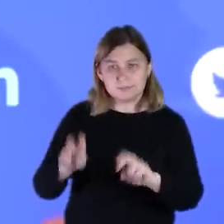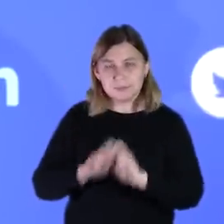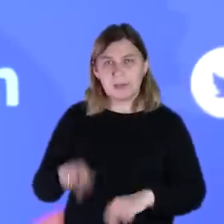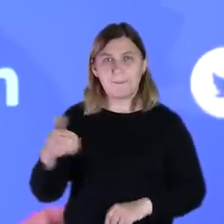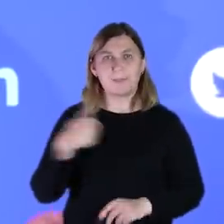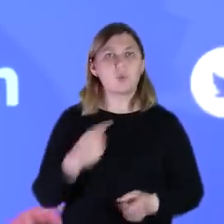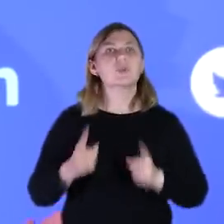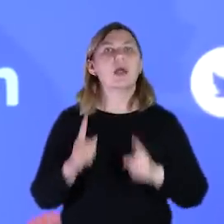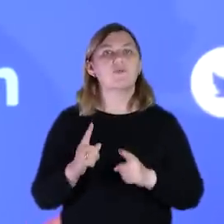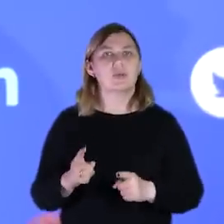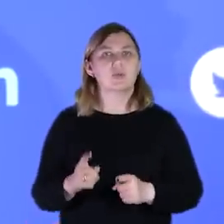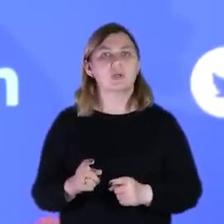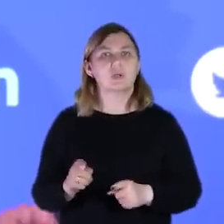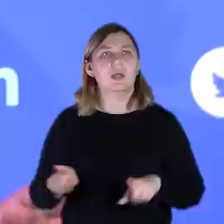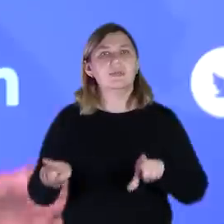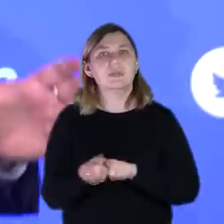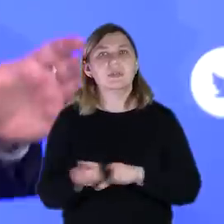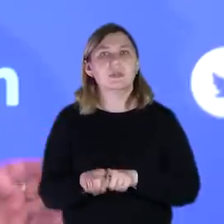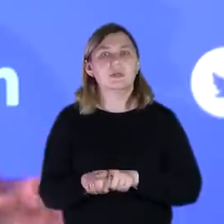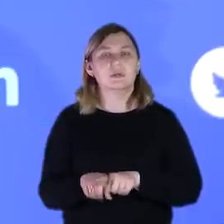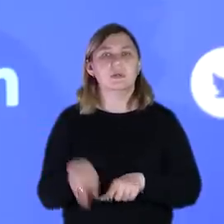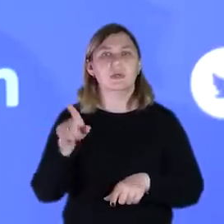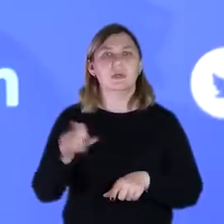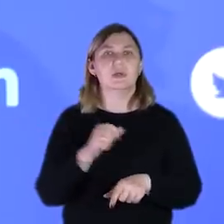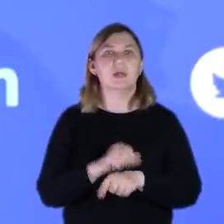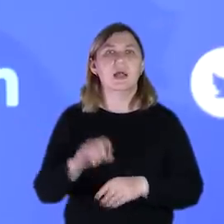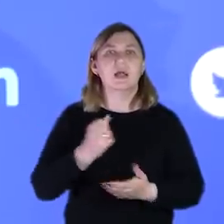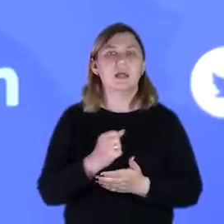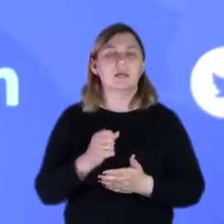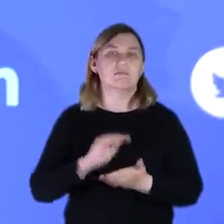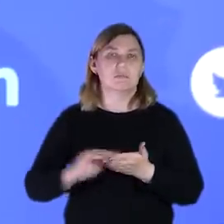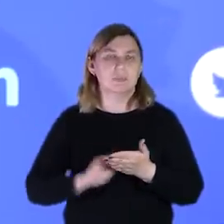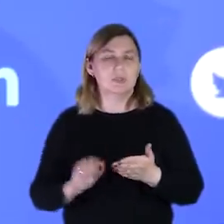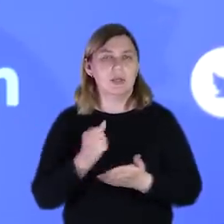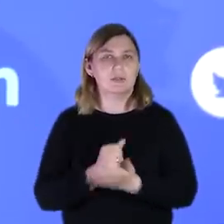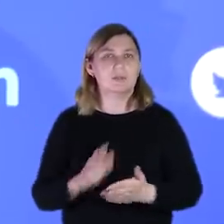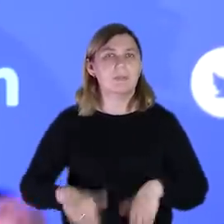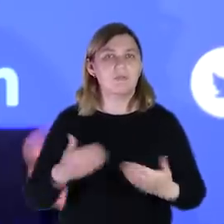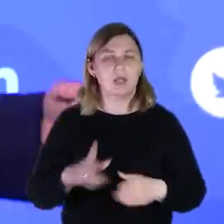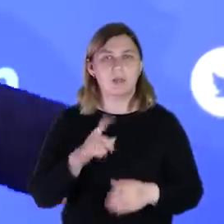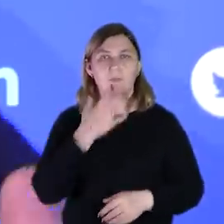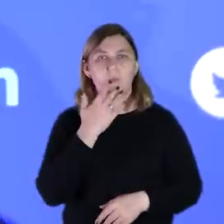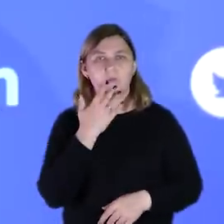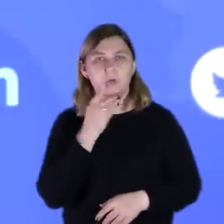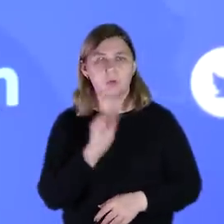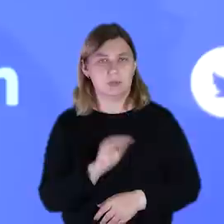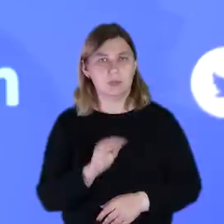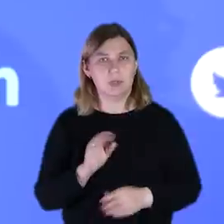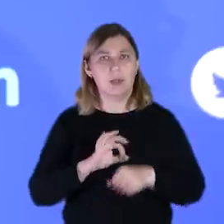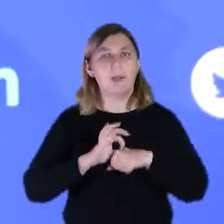zauważalny, właśnie, nawet na podstawie tych sprawozdań jego, dyktowanych prowadzącemu.